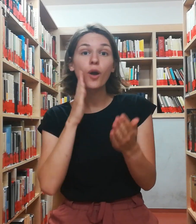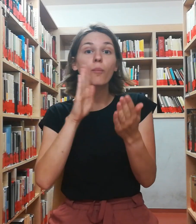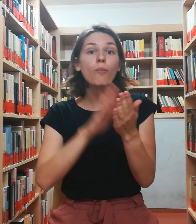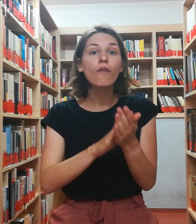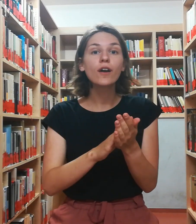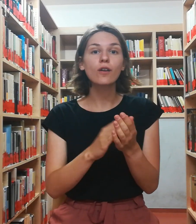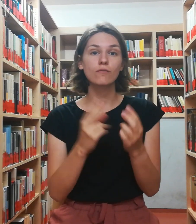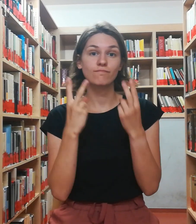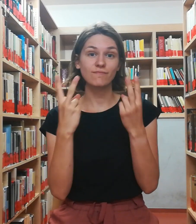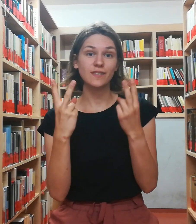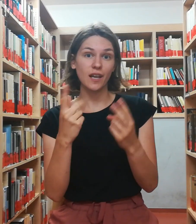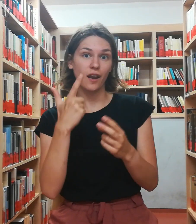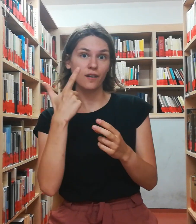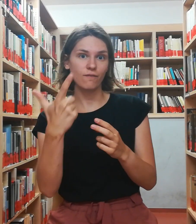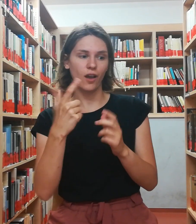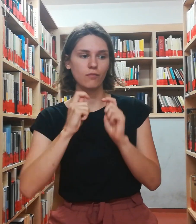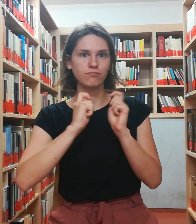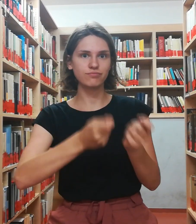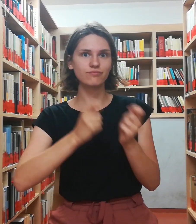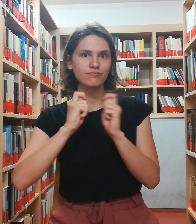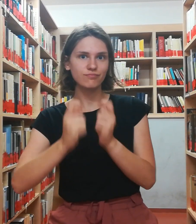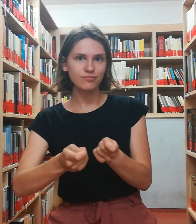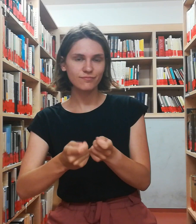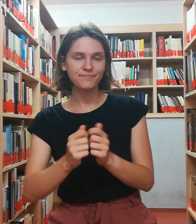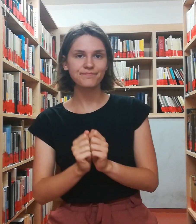Ocenění nakonec získala dvě.